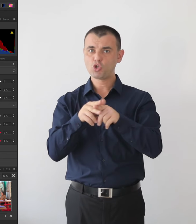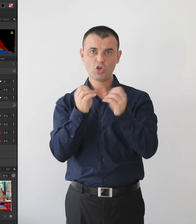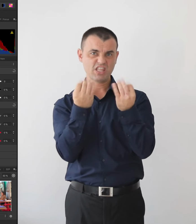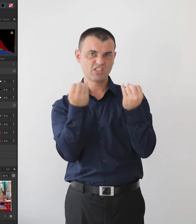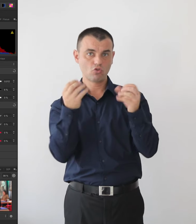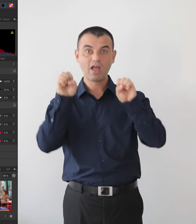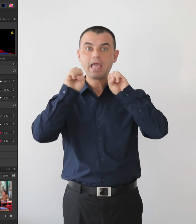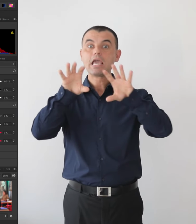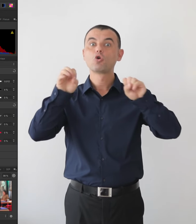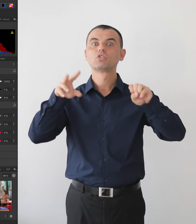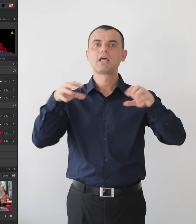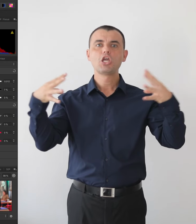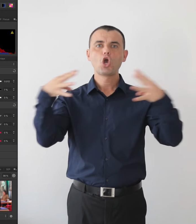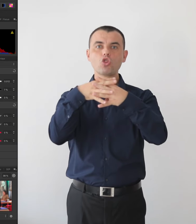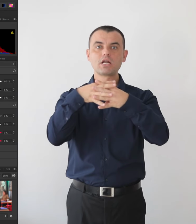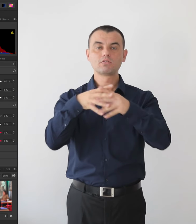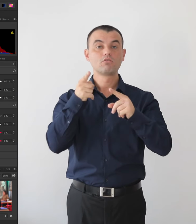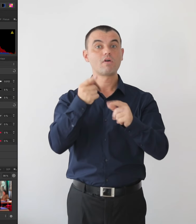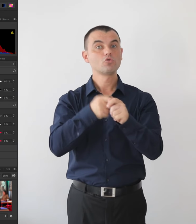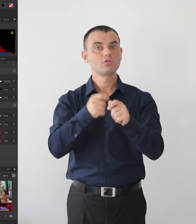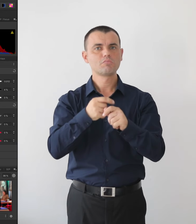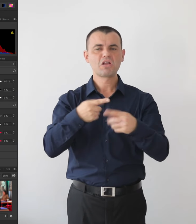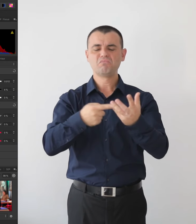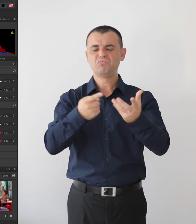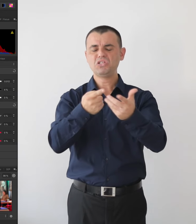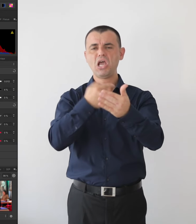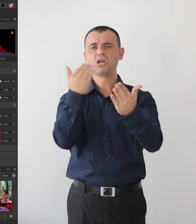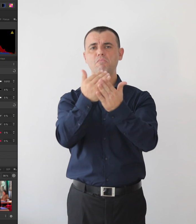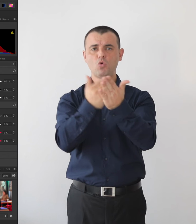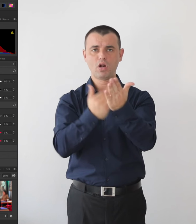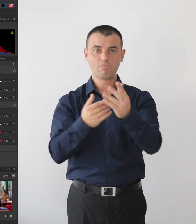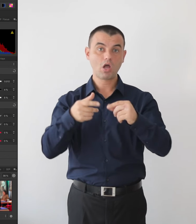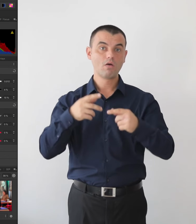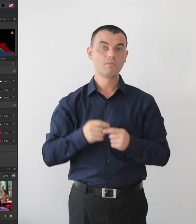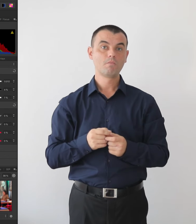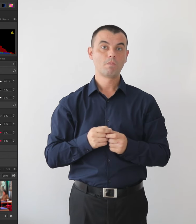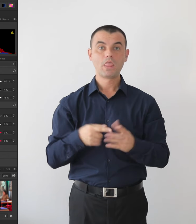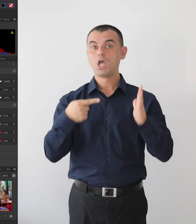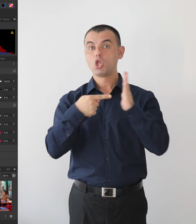цветова корекция, яркост и контраст. Това може да бъде направено с всяка от програмите за обработка.